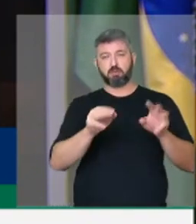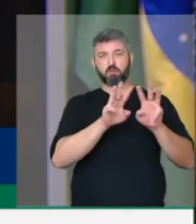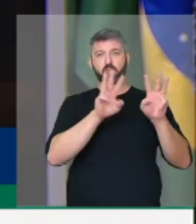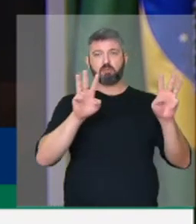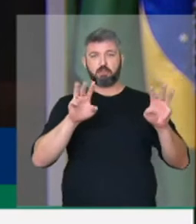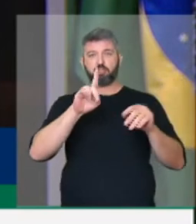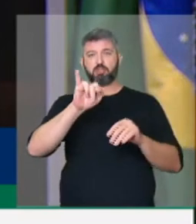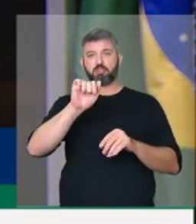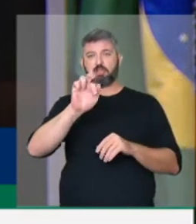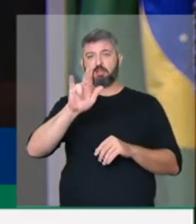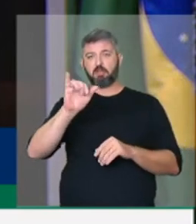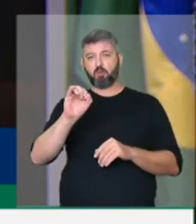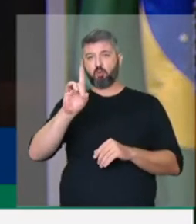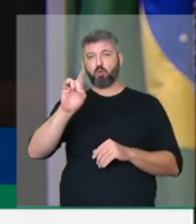DECISÃO JUDICIAL. HOJE FOI PUBLICADO NO SITE DIÁRIO DO